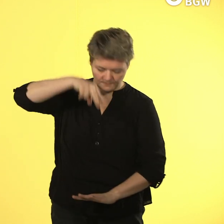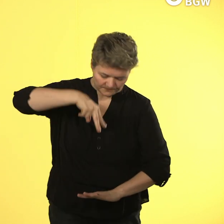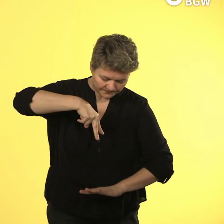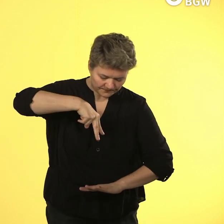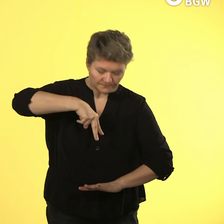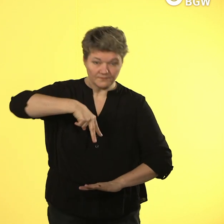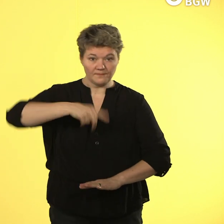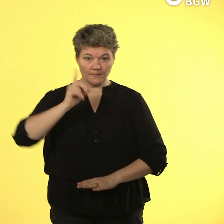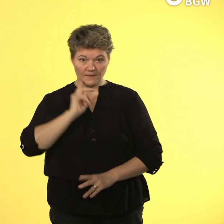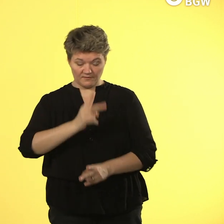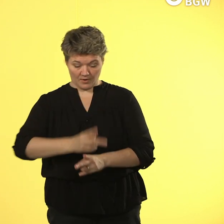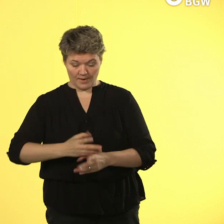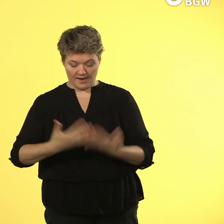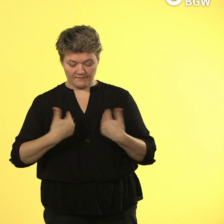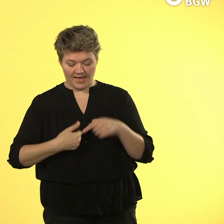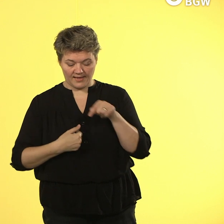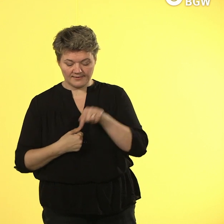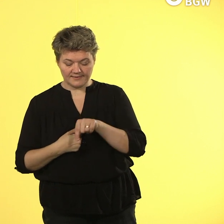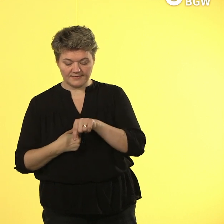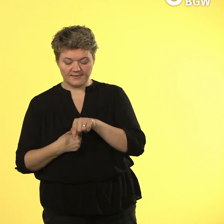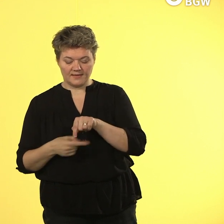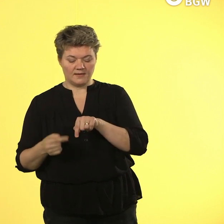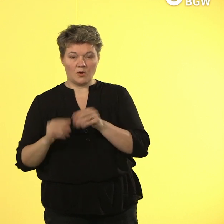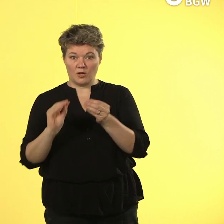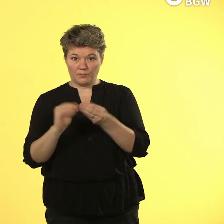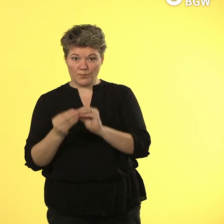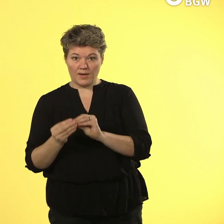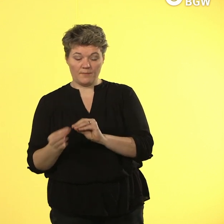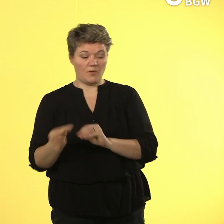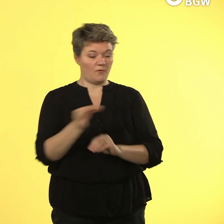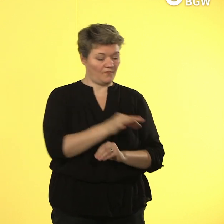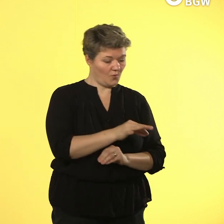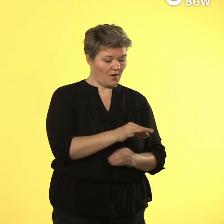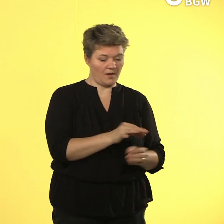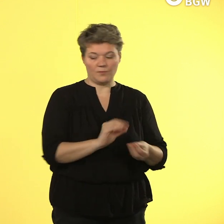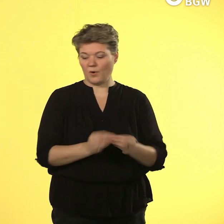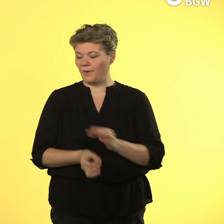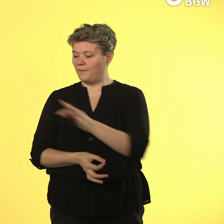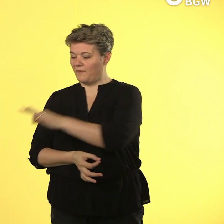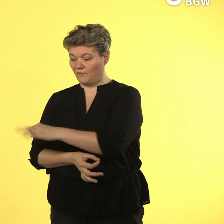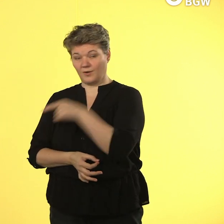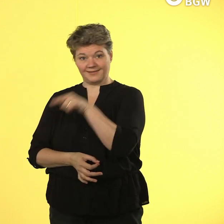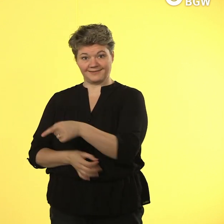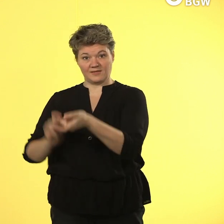Und da sind zwei Kolleginnen im Team, die etwas Neues ausprobieren, und dieses Verhalten wird nicht gezeigt. Frau Meier muss auch nicht